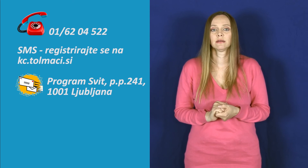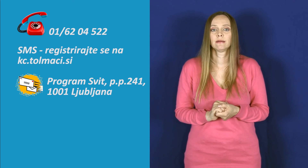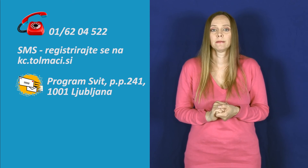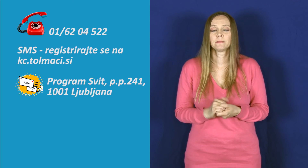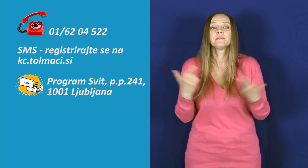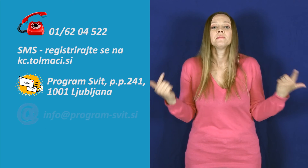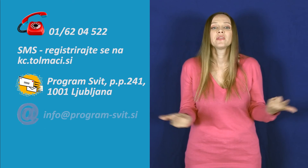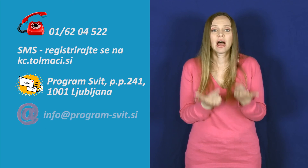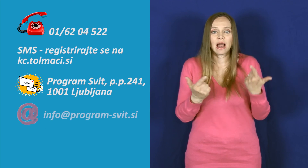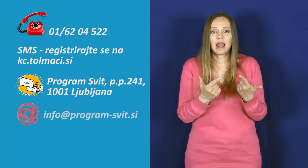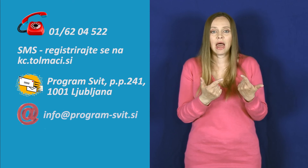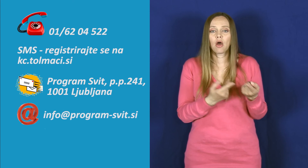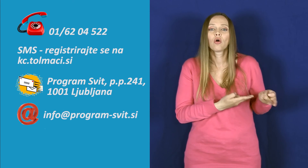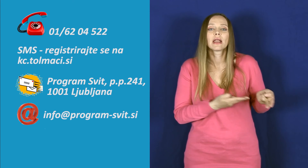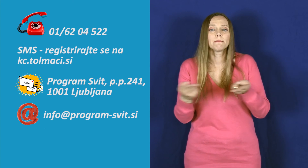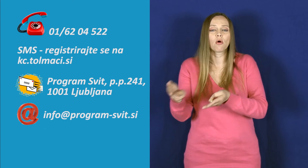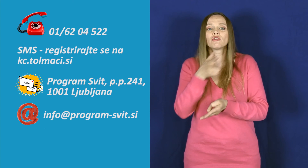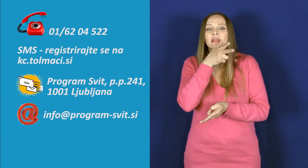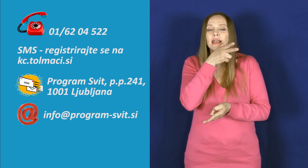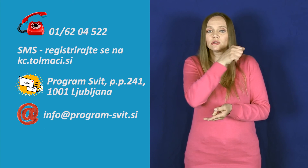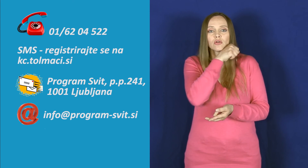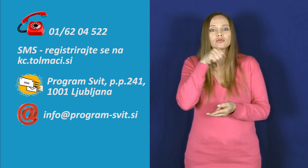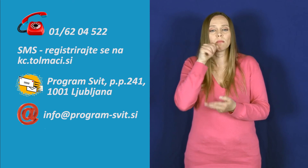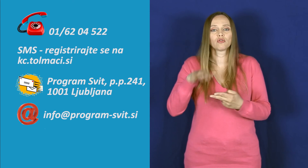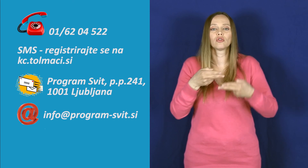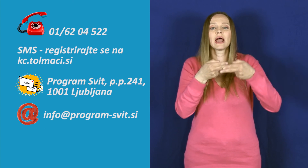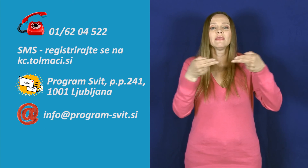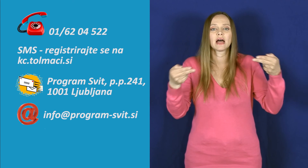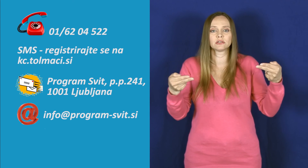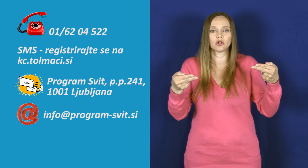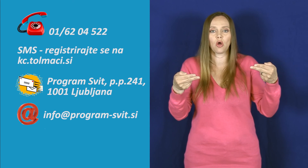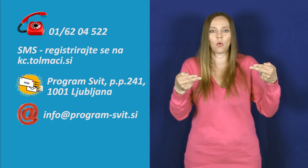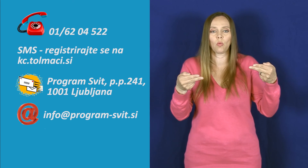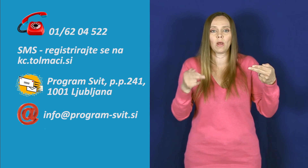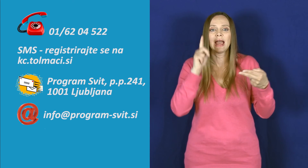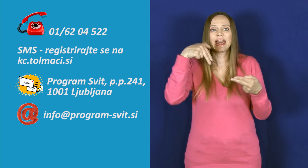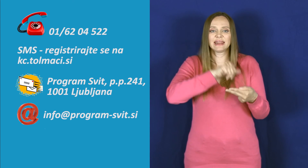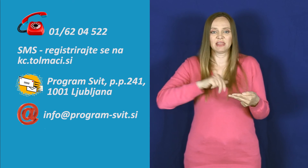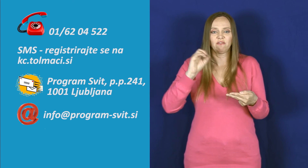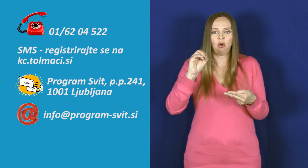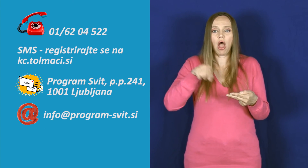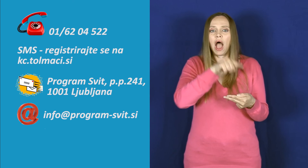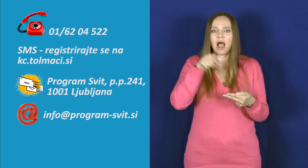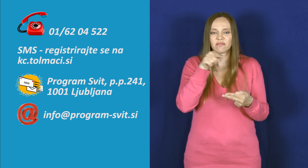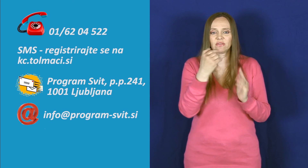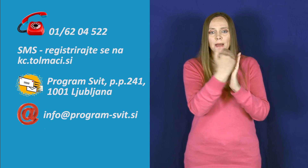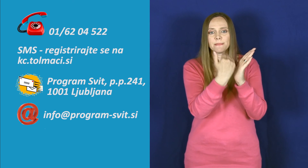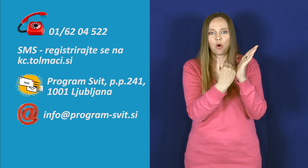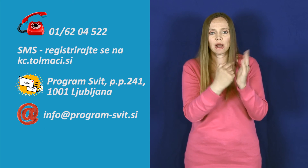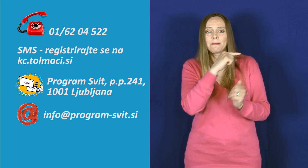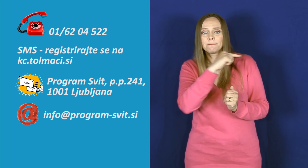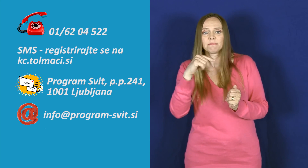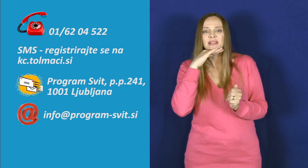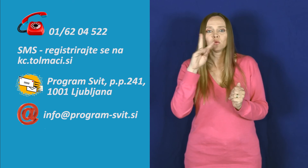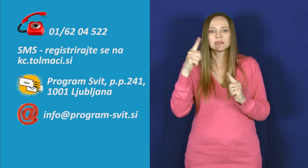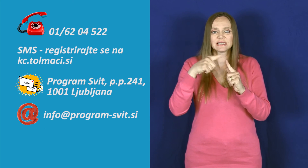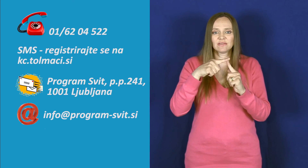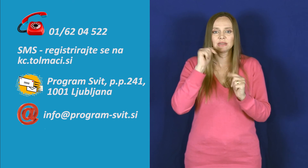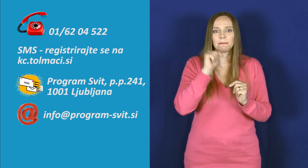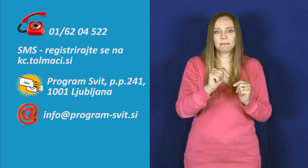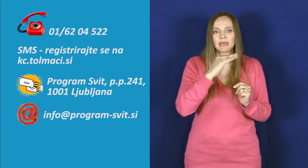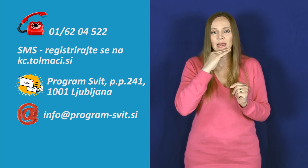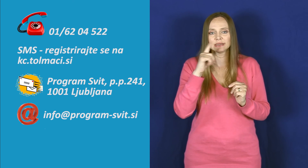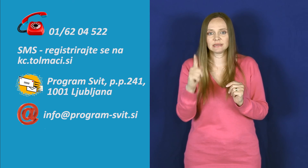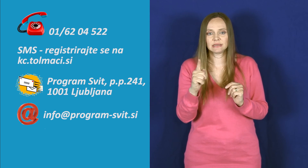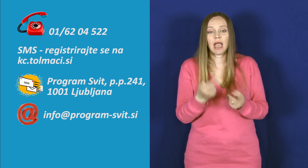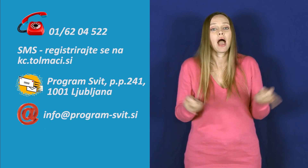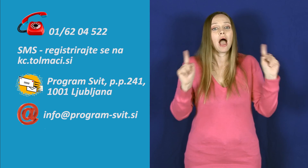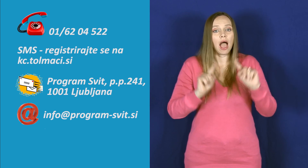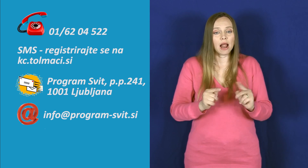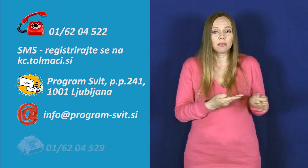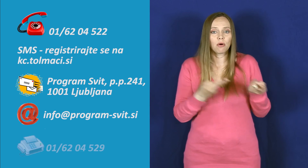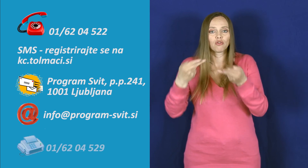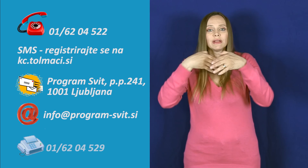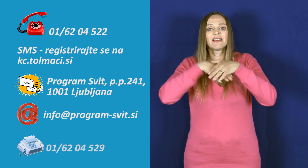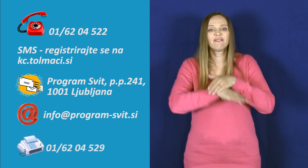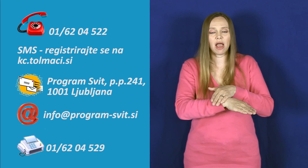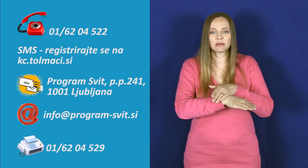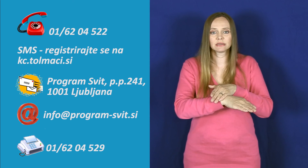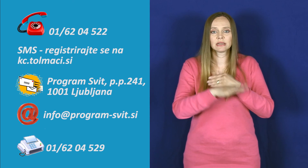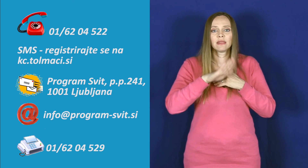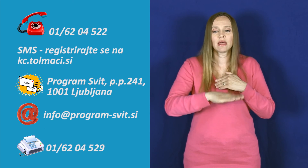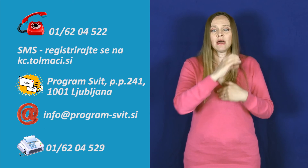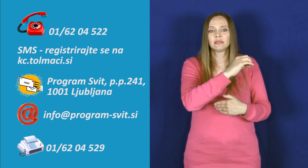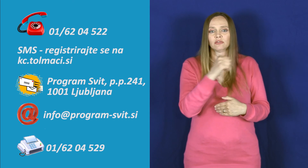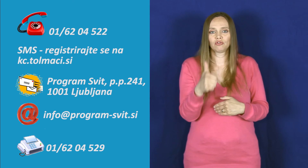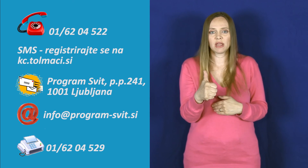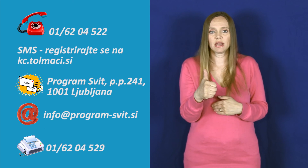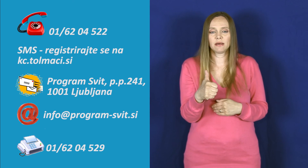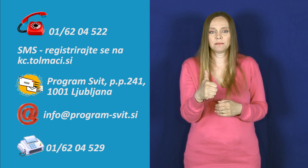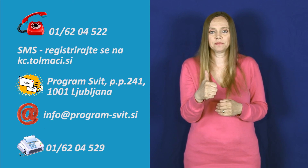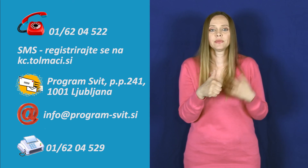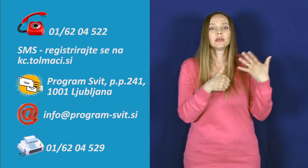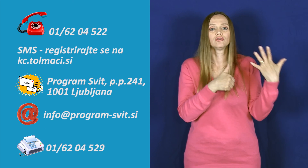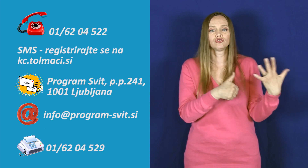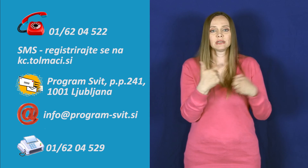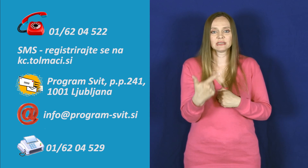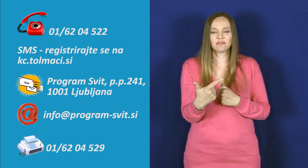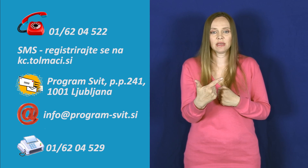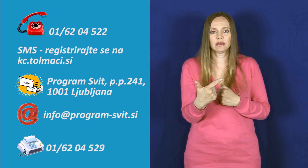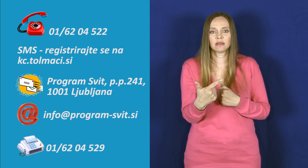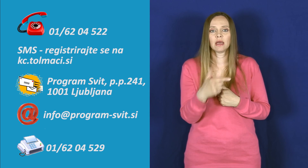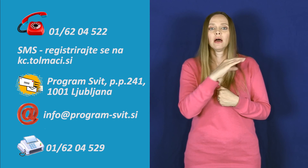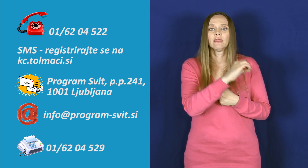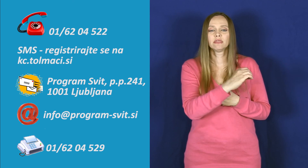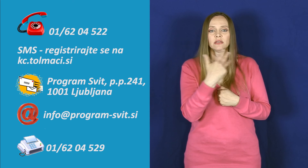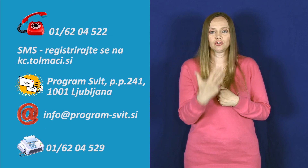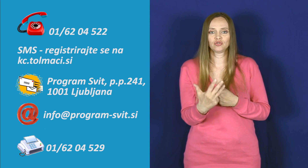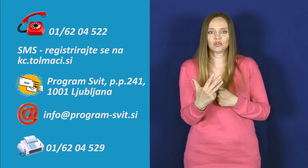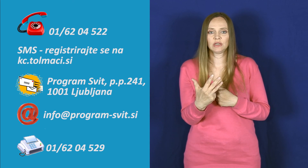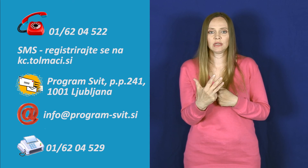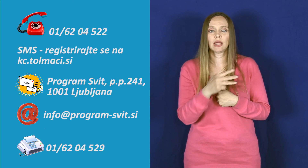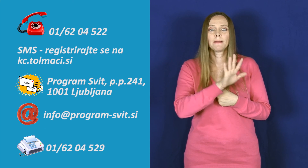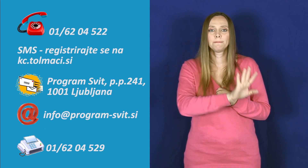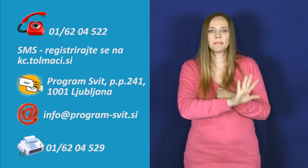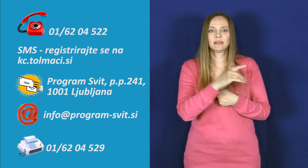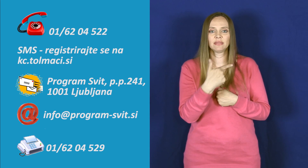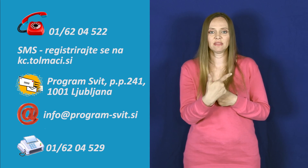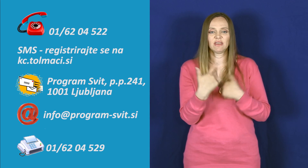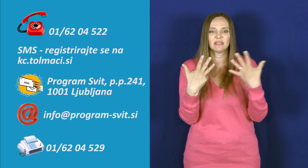Lahko nam pošljete elektronsko pošto na naslov info@program-svit.si ali pošljete faks na 01/62 04 529.